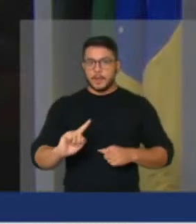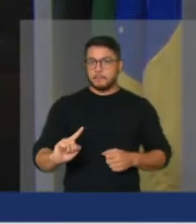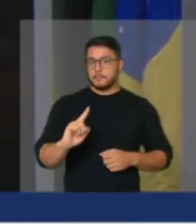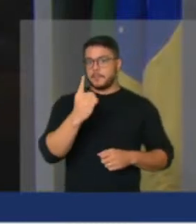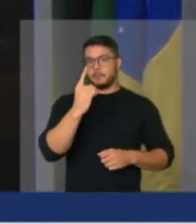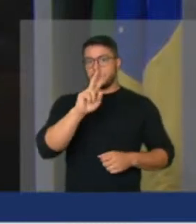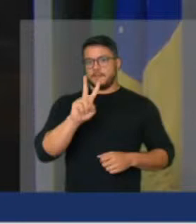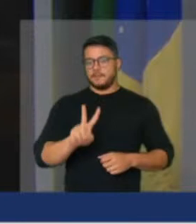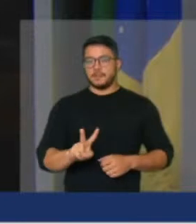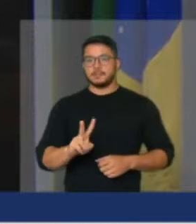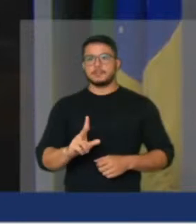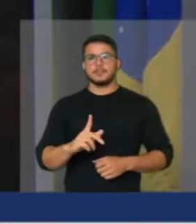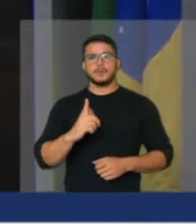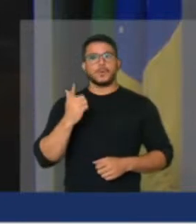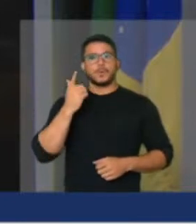O PRIMEIRO TURNO, ELA TEVE A